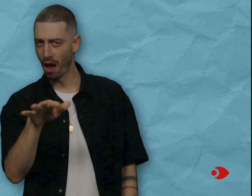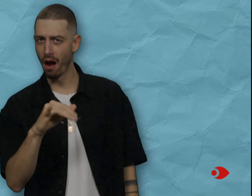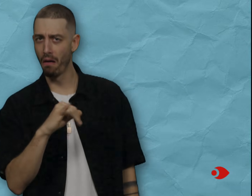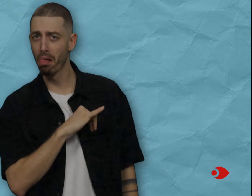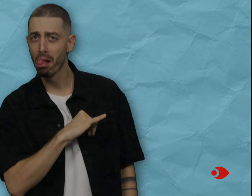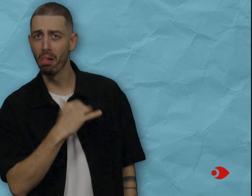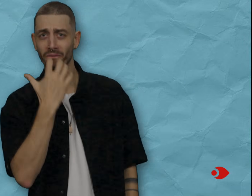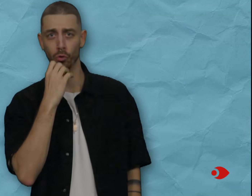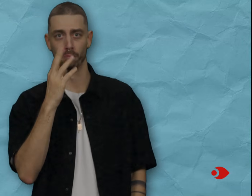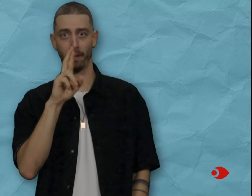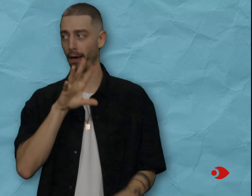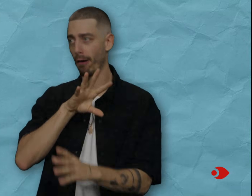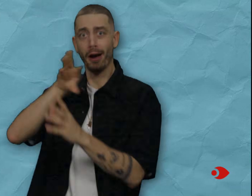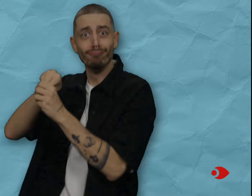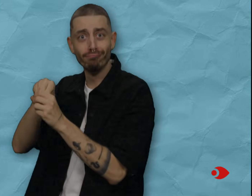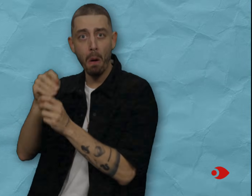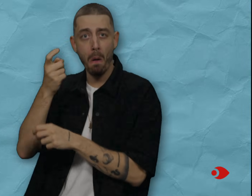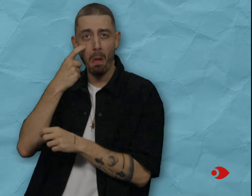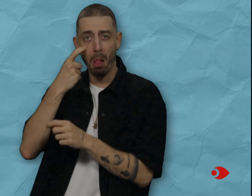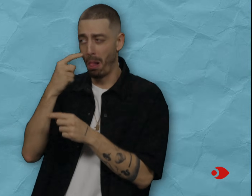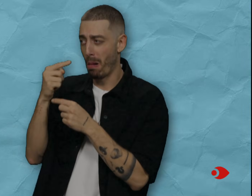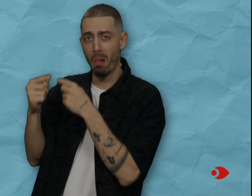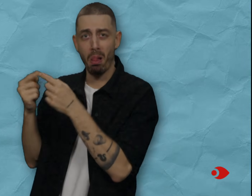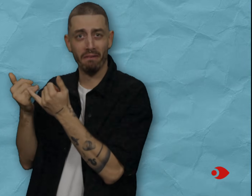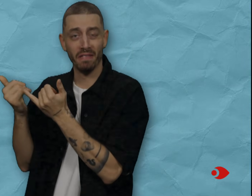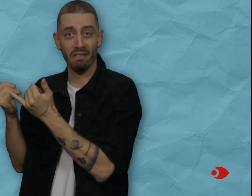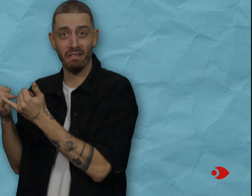Wenn auch ihr euch mal beim BR ausprobieren oder vielleicht sogar Journalist:in werden wollt,